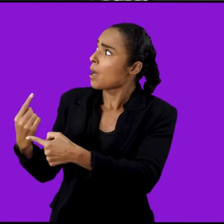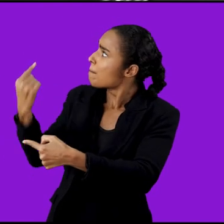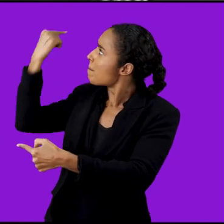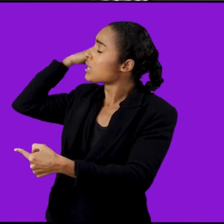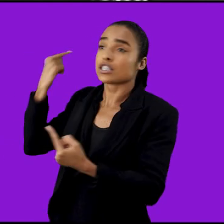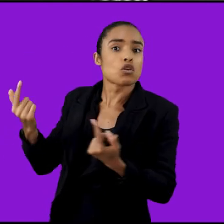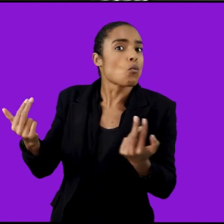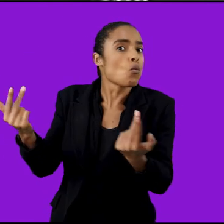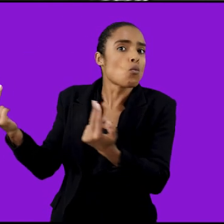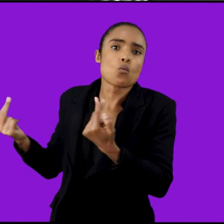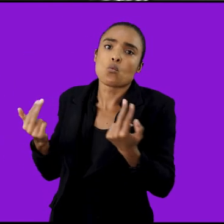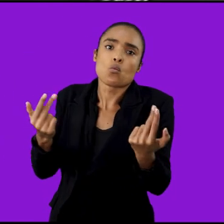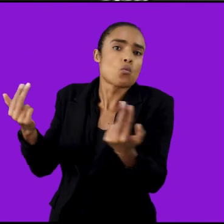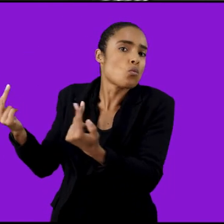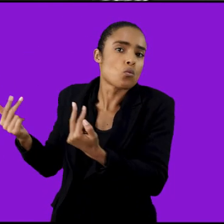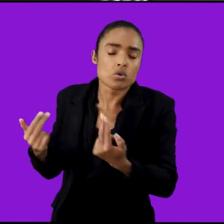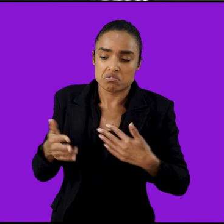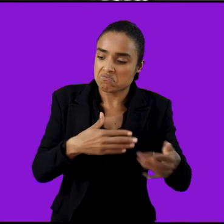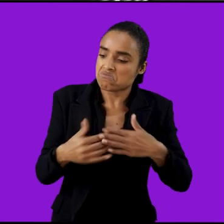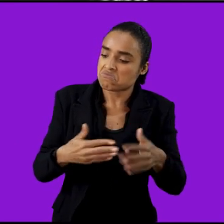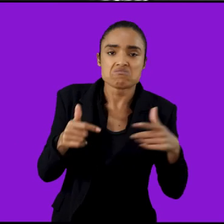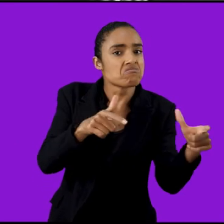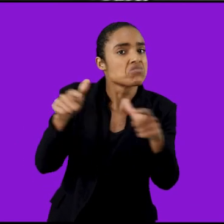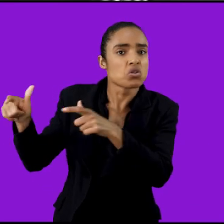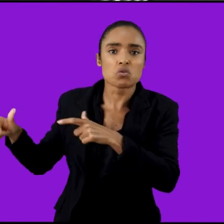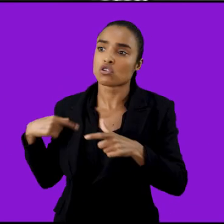parecido, entendeu? Não importa onde a gente esteja, a gente vai produzir, a gente vai